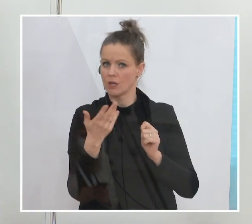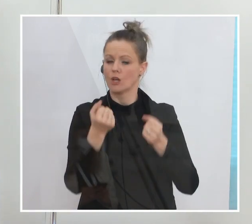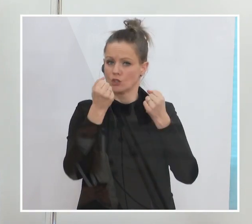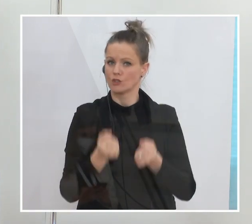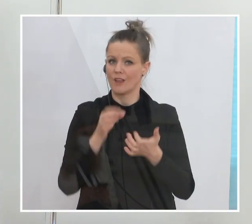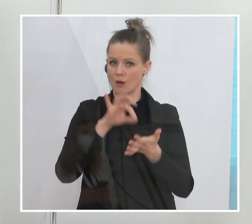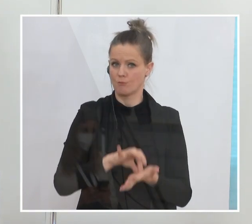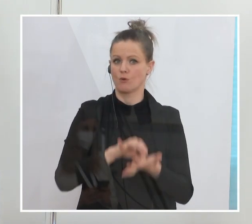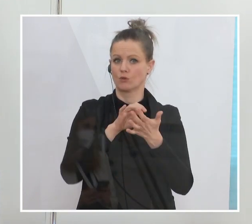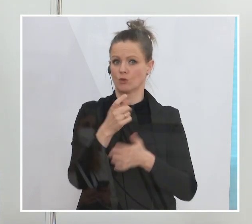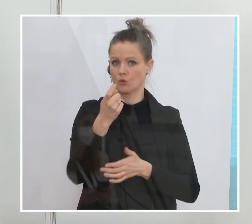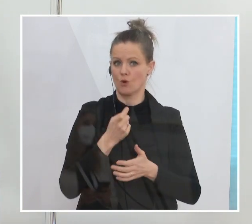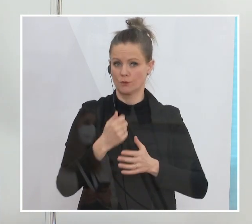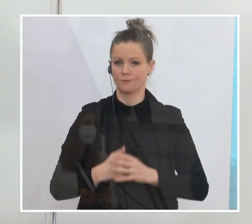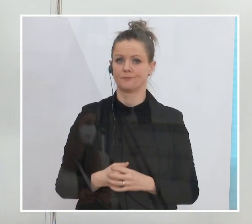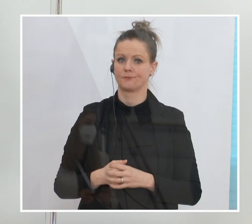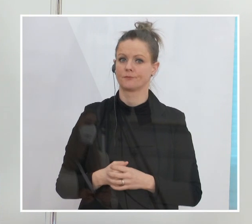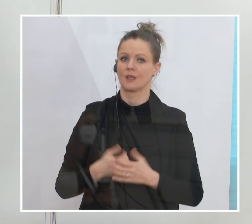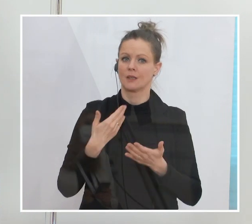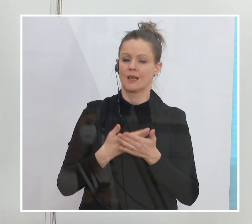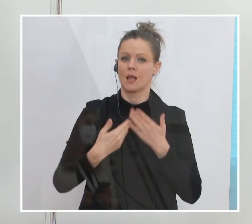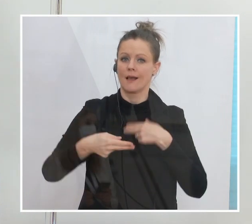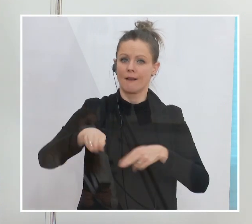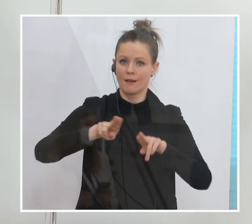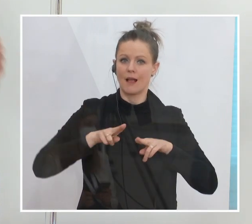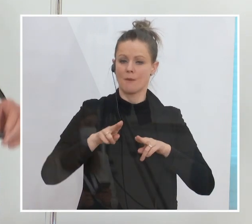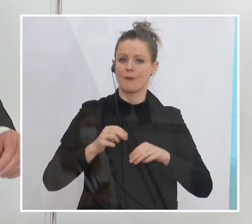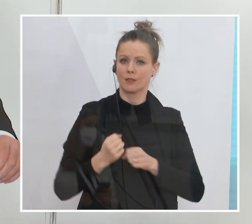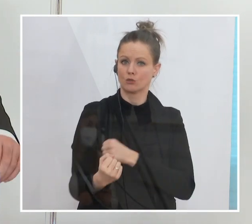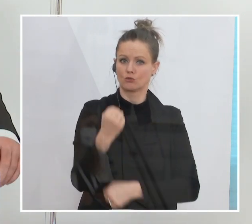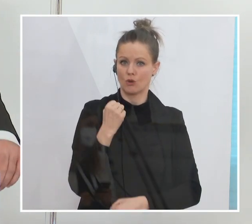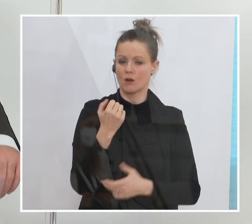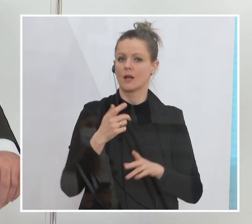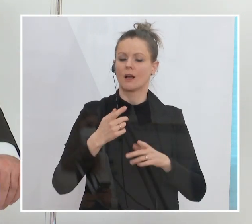ausführen können. Also „come back stronger“, das wird auch ganz andere Maßnahmen noch beinhalten,